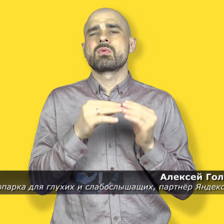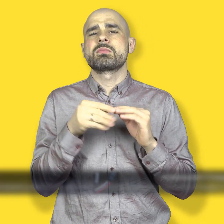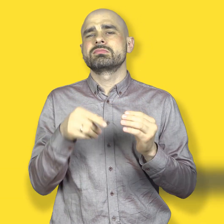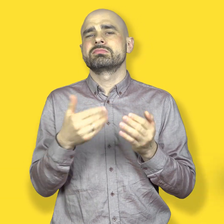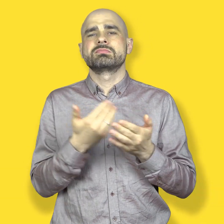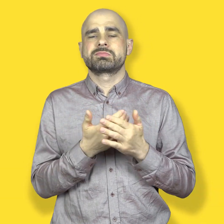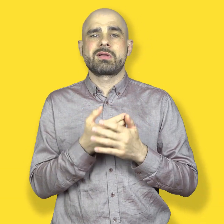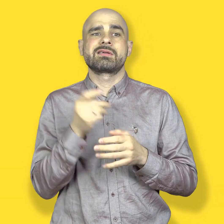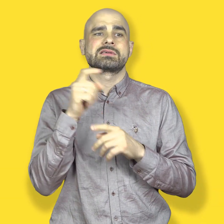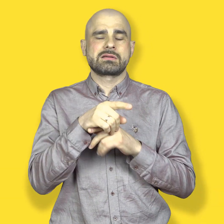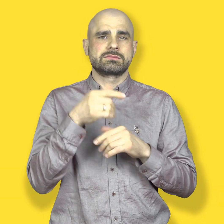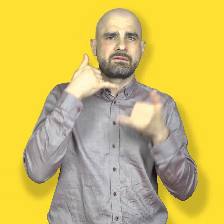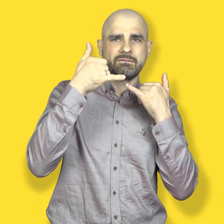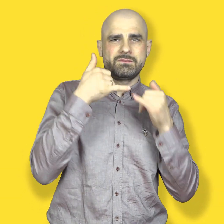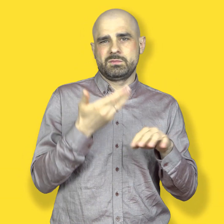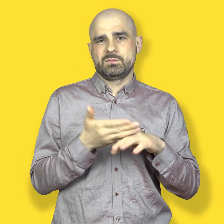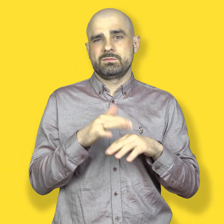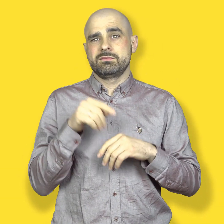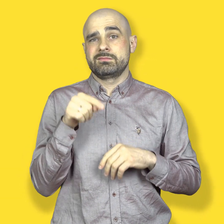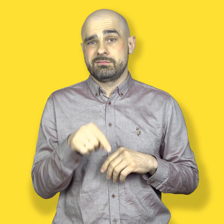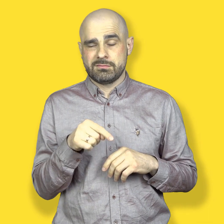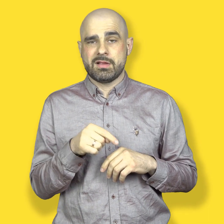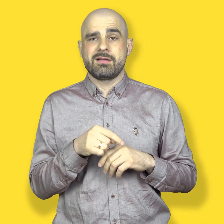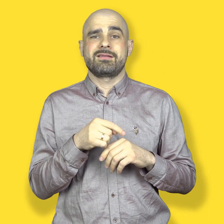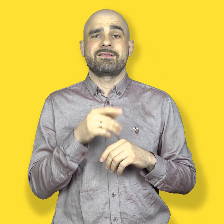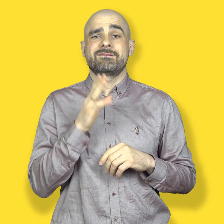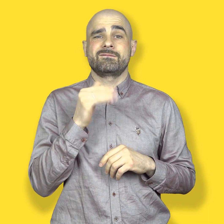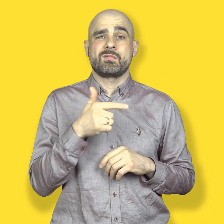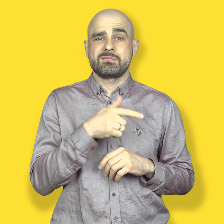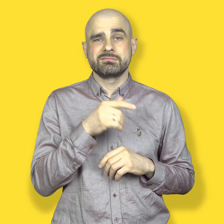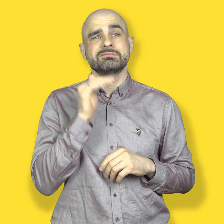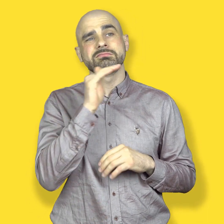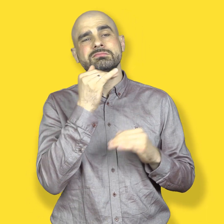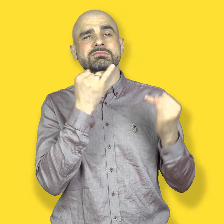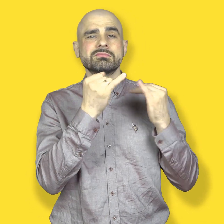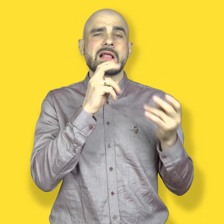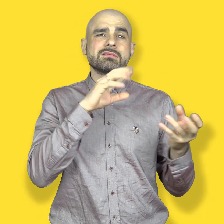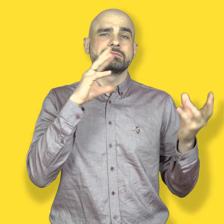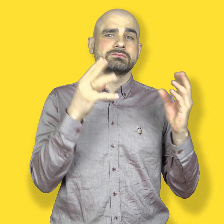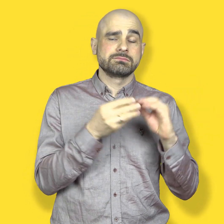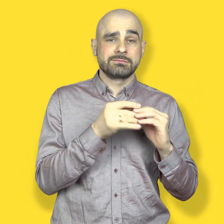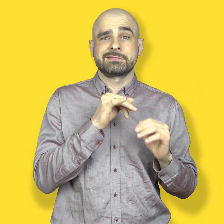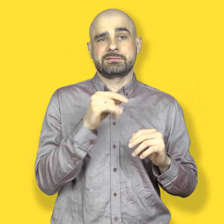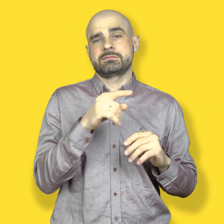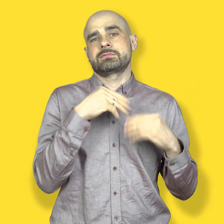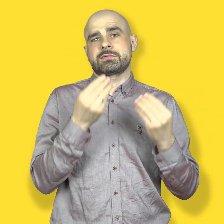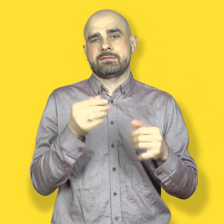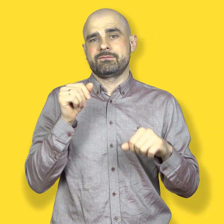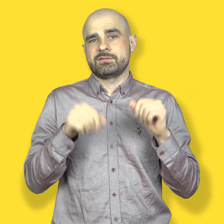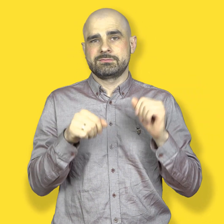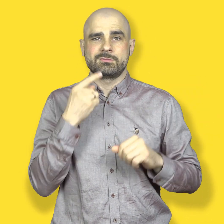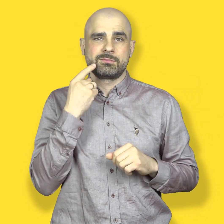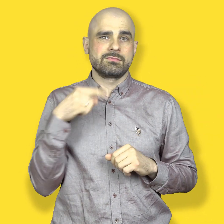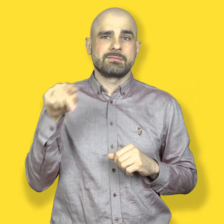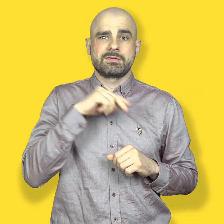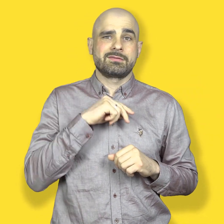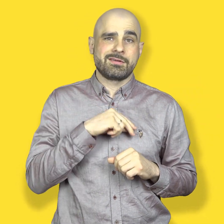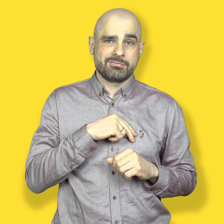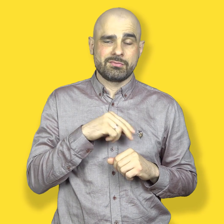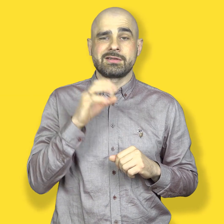К примеру, неслышащему водителю проблематично связаться с клиентом. После работы с ВОГ компания "Яндекс.Такси" теперь может предоставить подобную работу неслышащим.